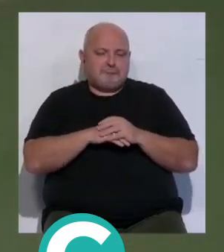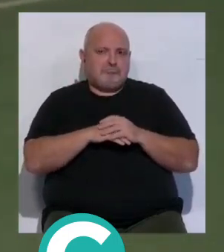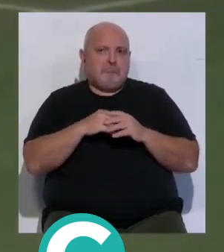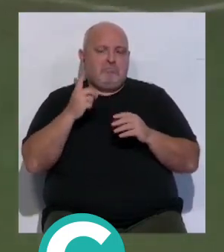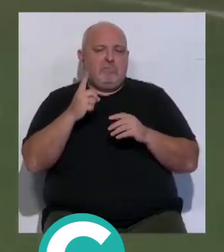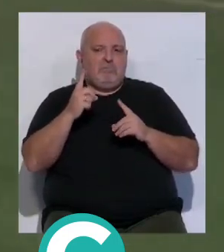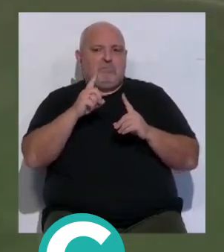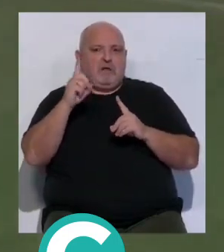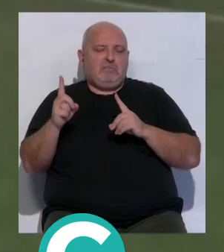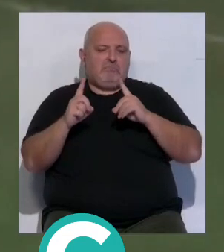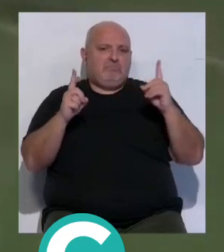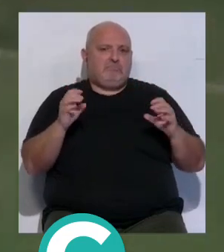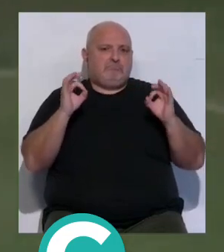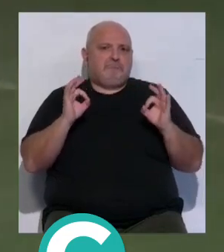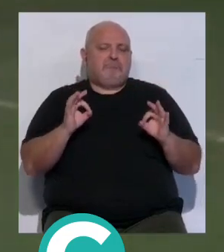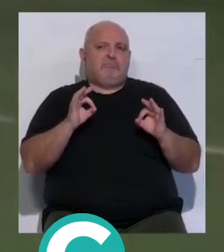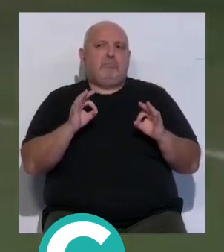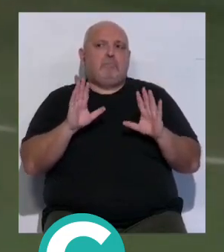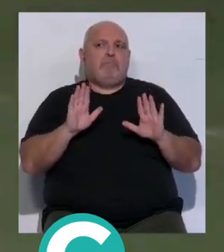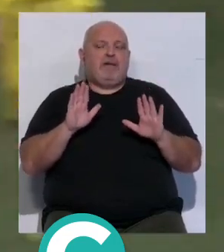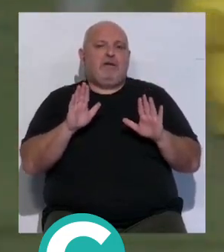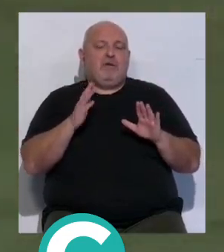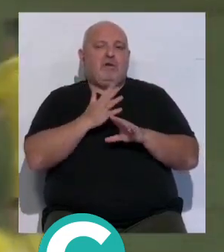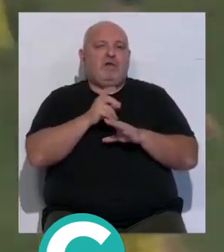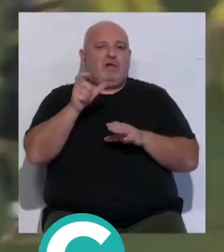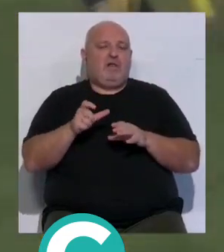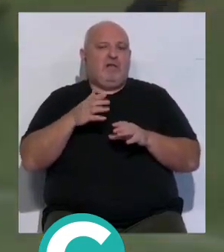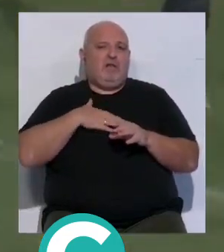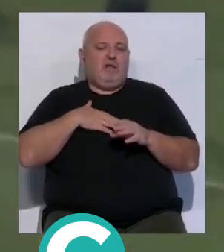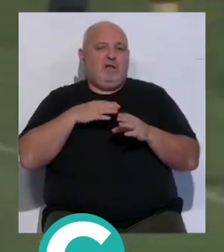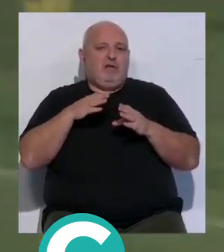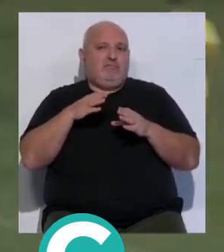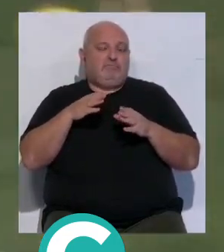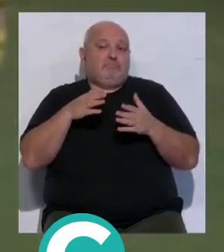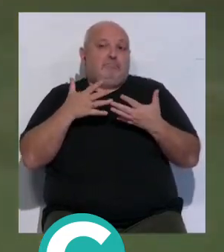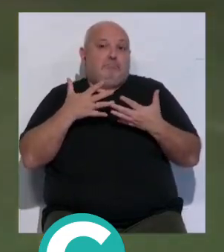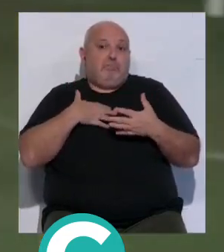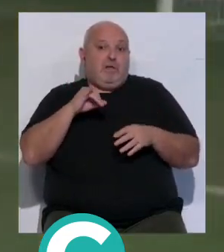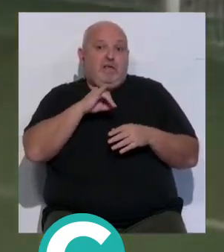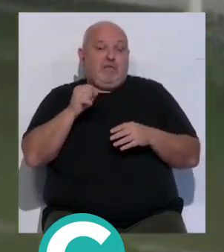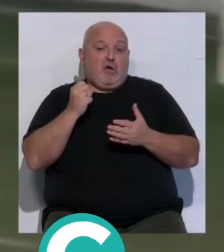laterales en condiciones Pero si el jugador del puerto de Santa María pudiese recaer Dios